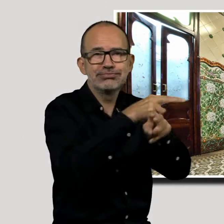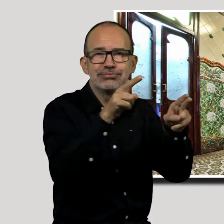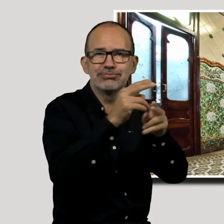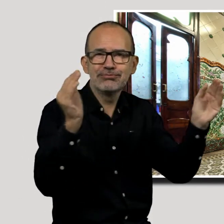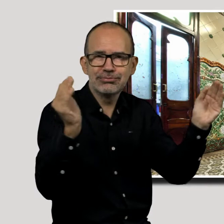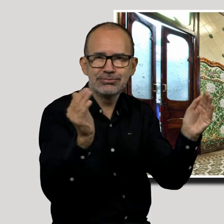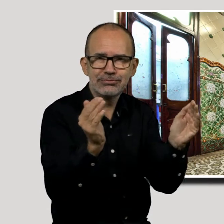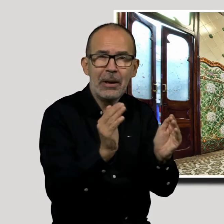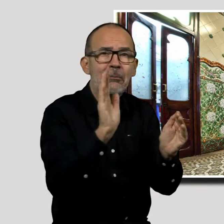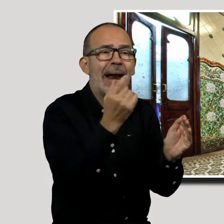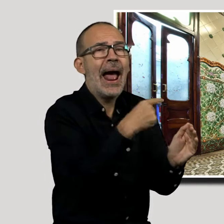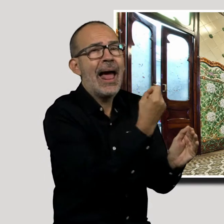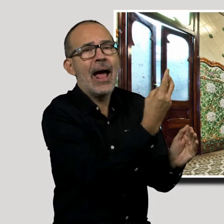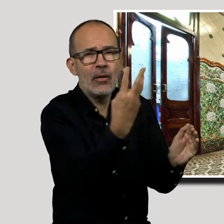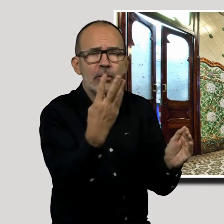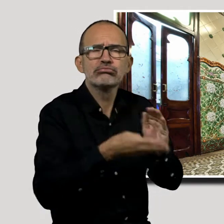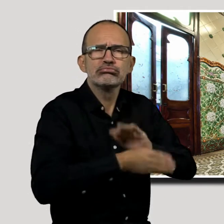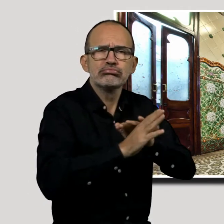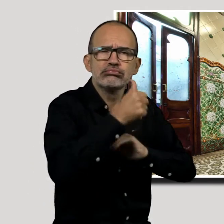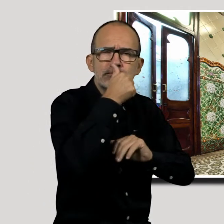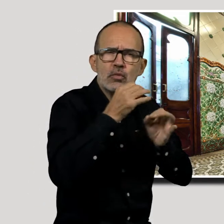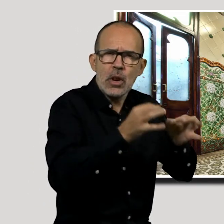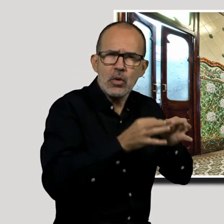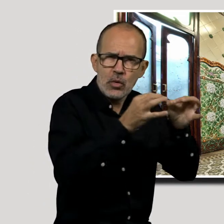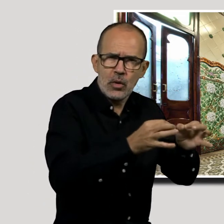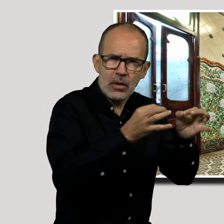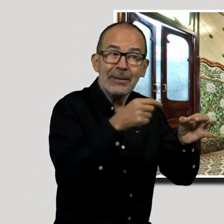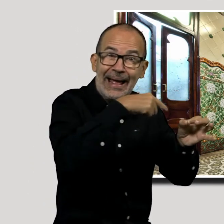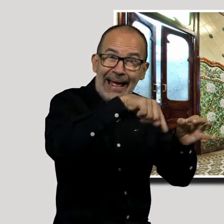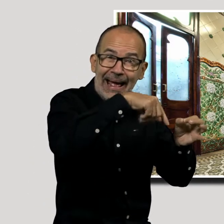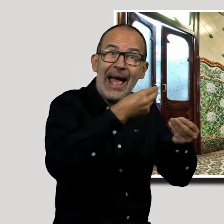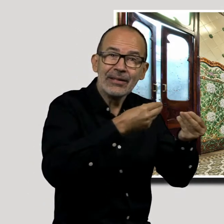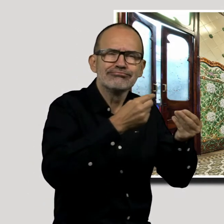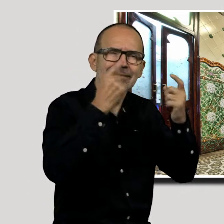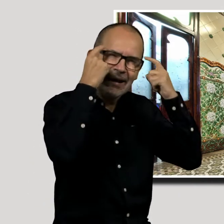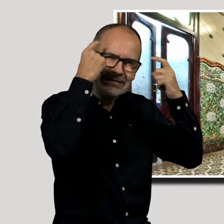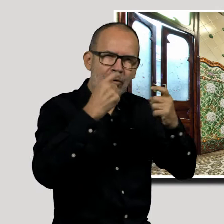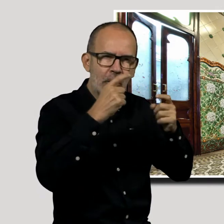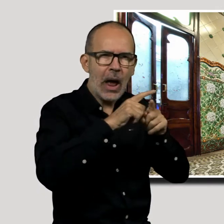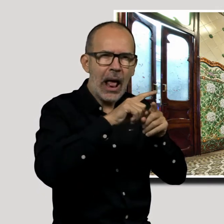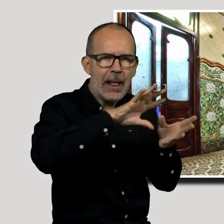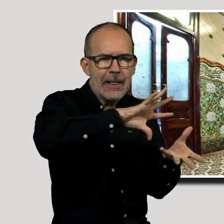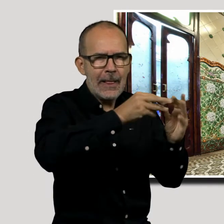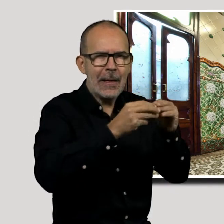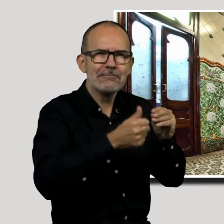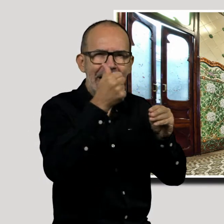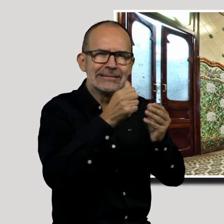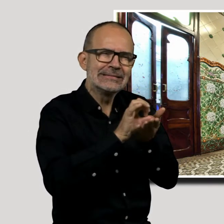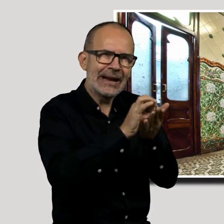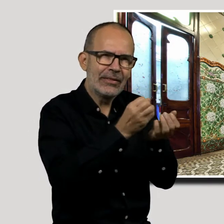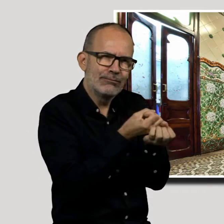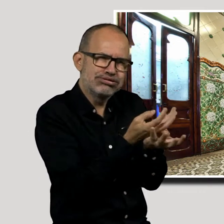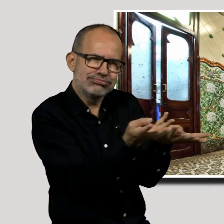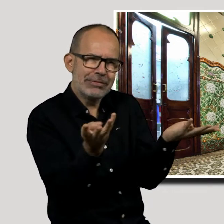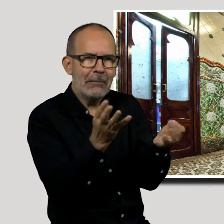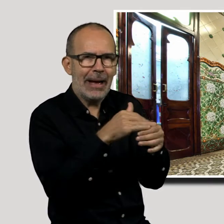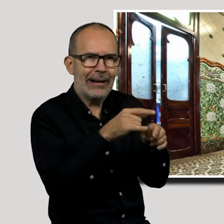Altres van resistir i s’esforcen per captar una clientela més variada.